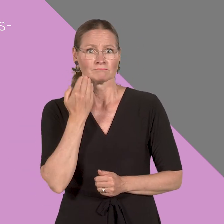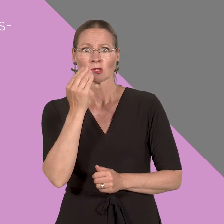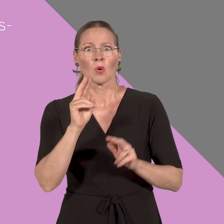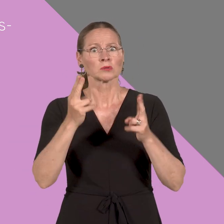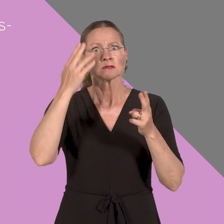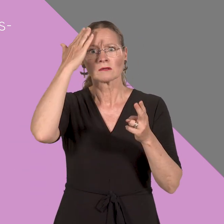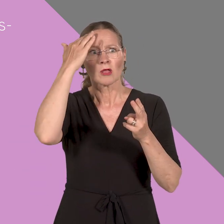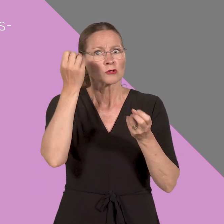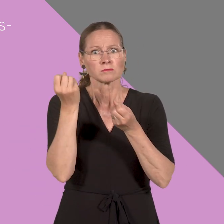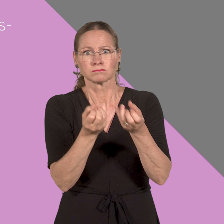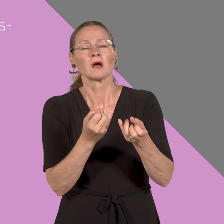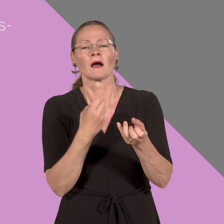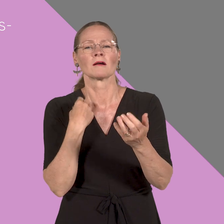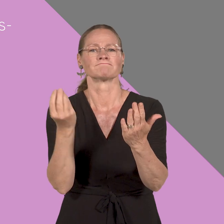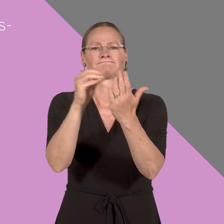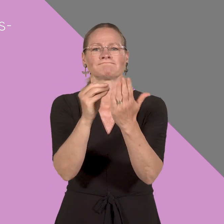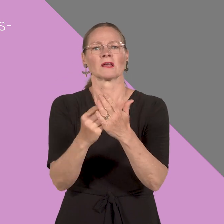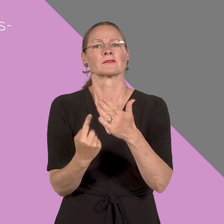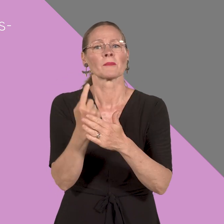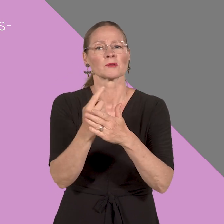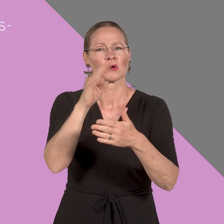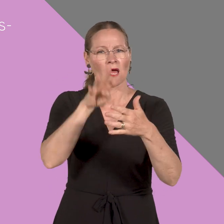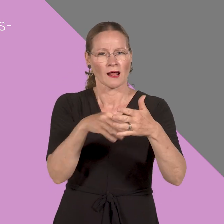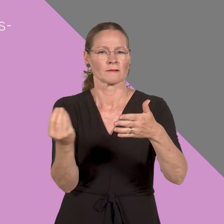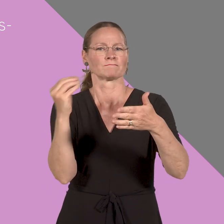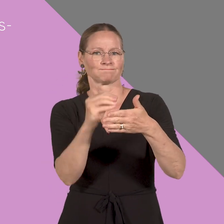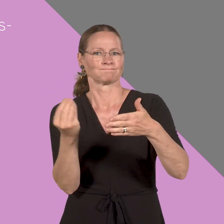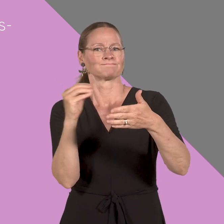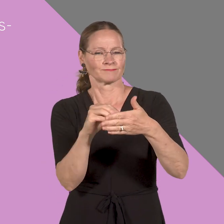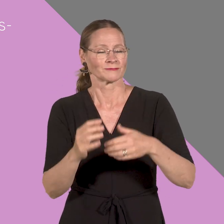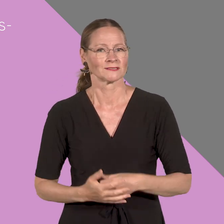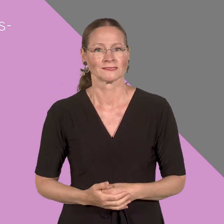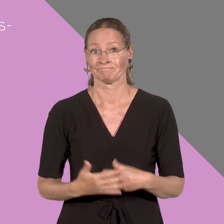Lisätietoja on luvassa tapahtumakalenteriin sitä mukaa, - kun uutta kerrottavaa ilmenee.